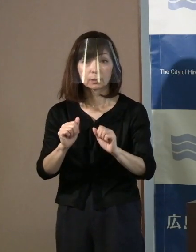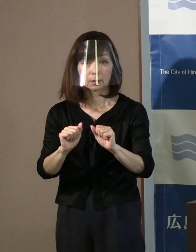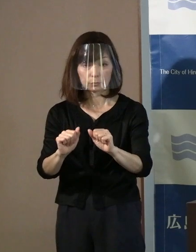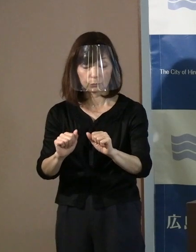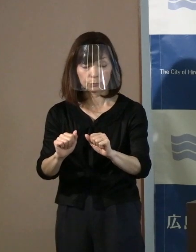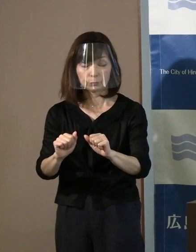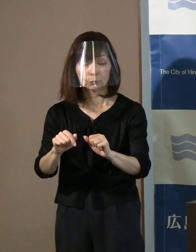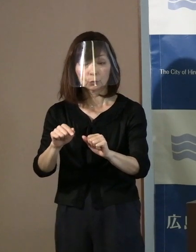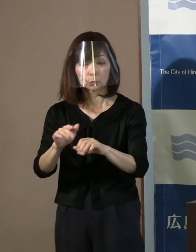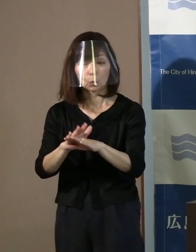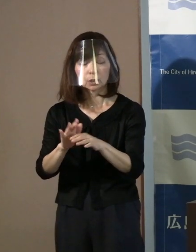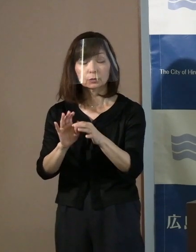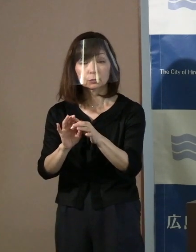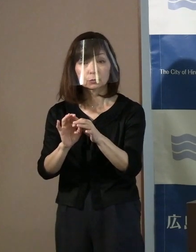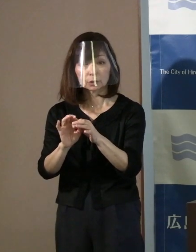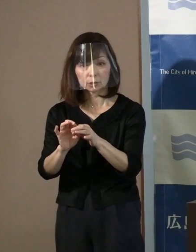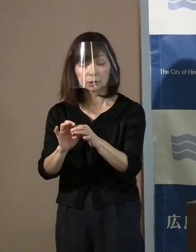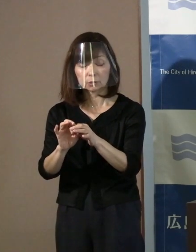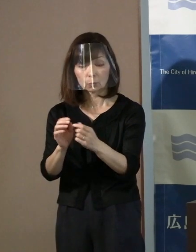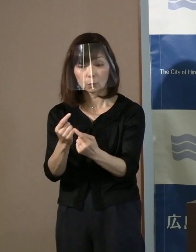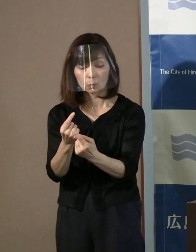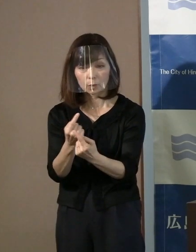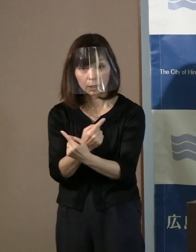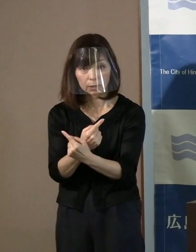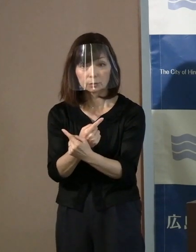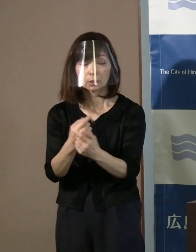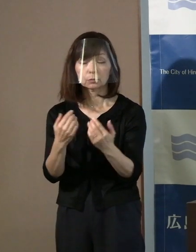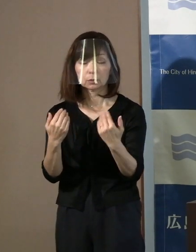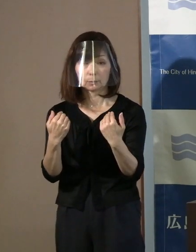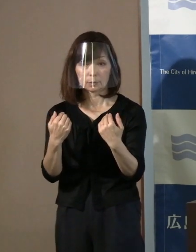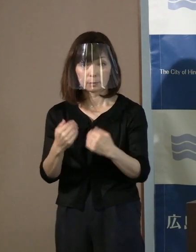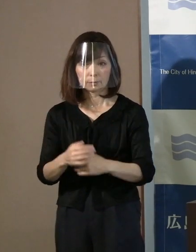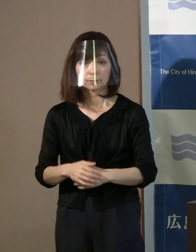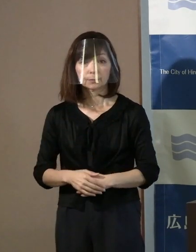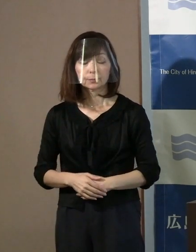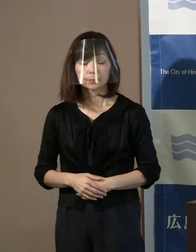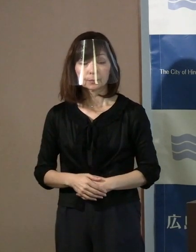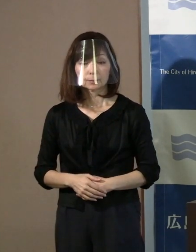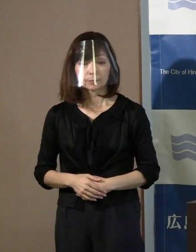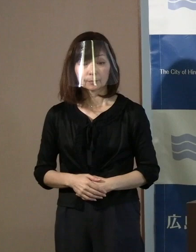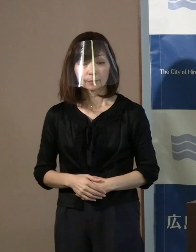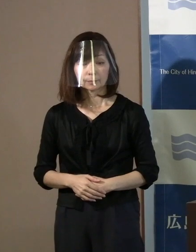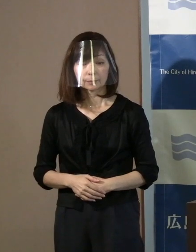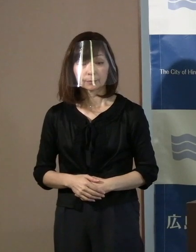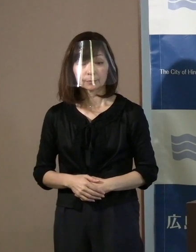そこの手続きを改定するという作業が 必要です｡ それ抜きにはできませんのでね｡